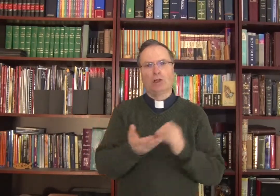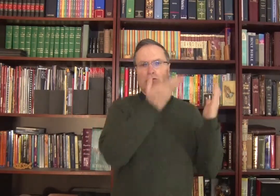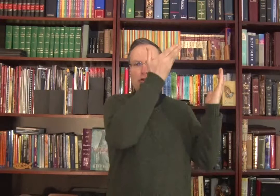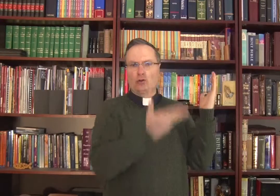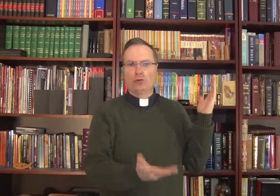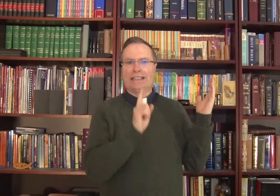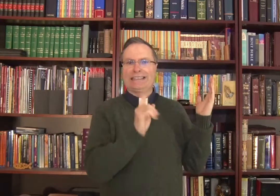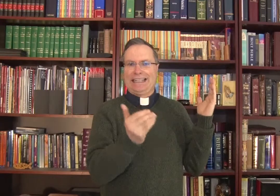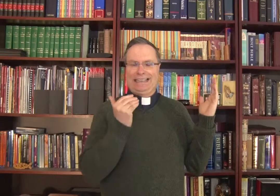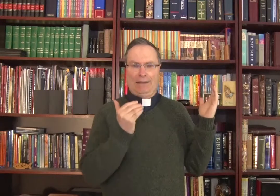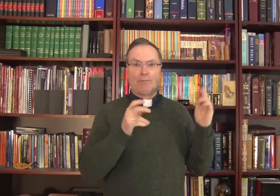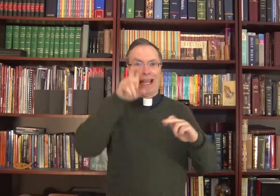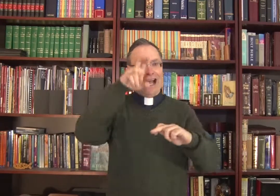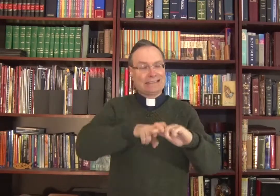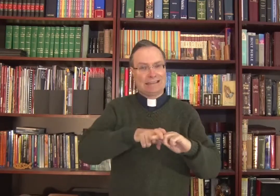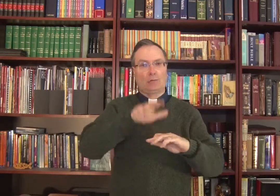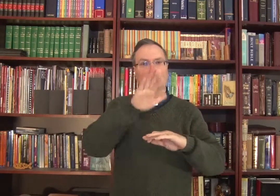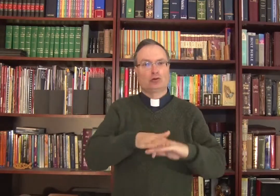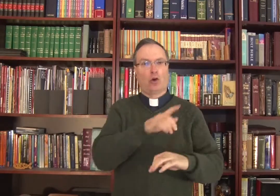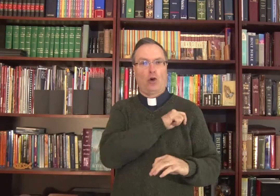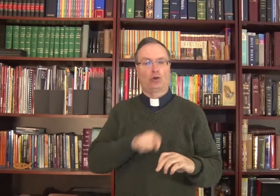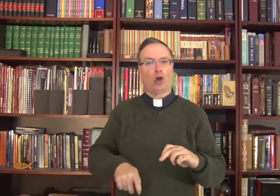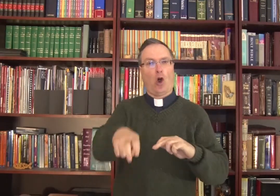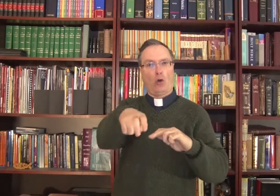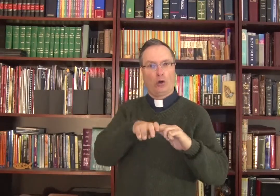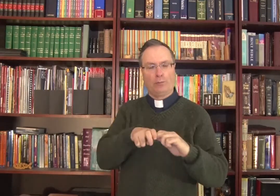de celui qui était assis sur le trône